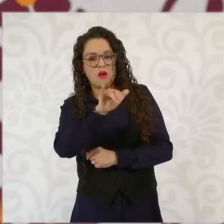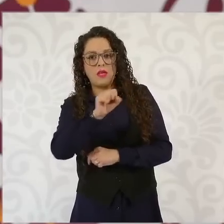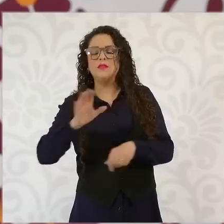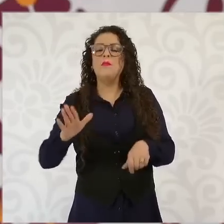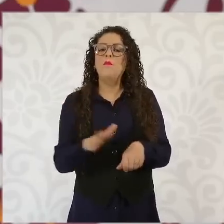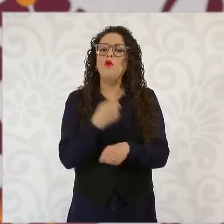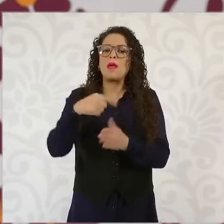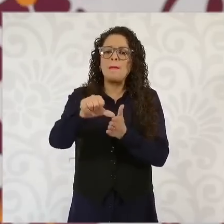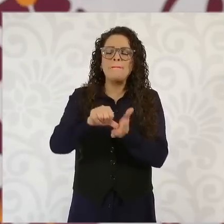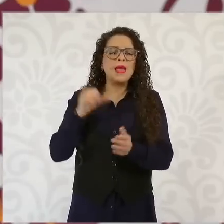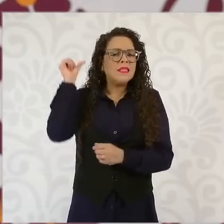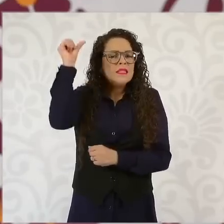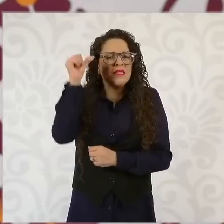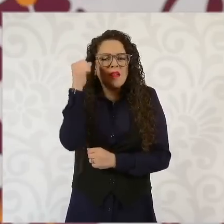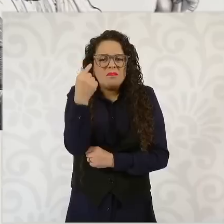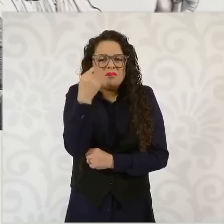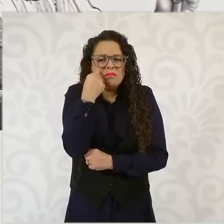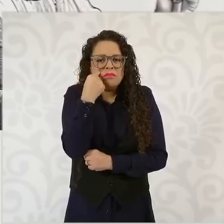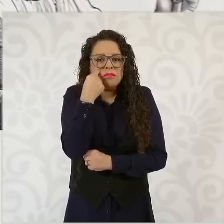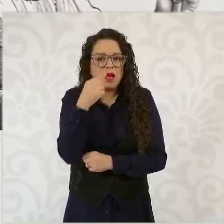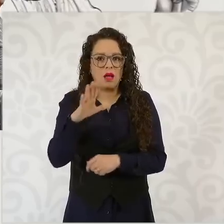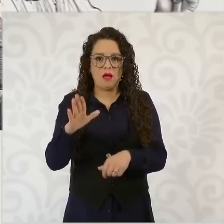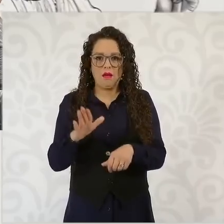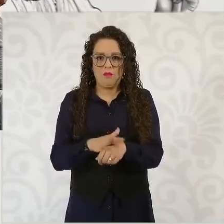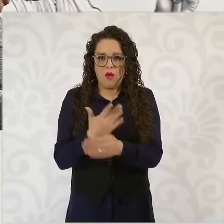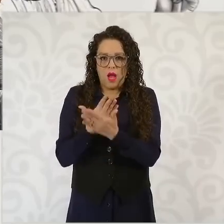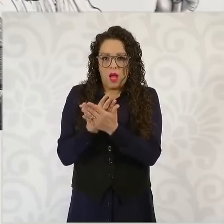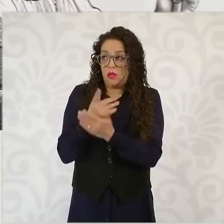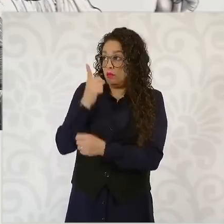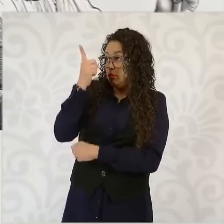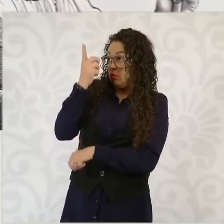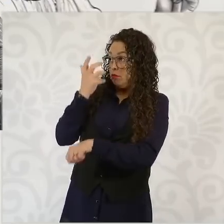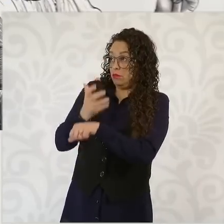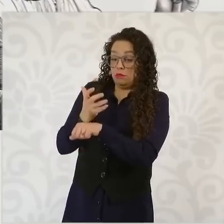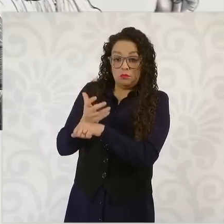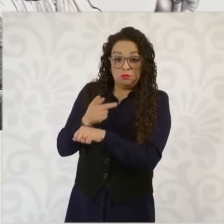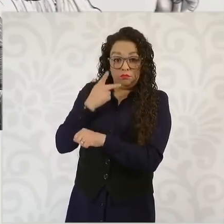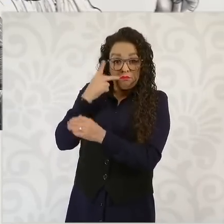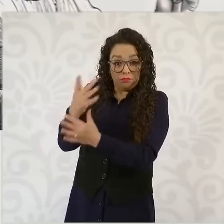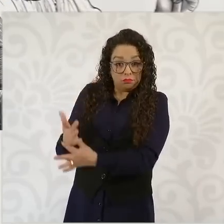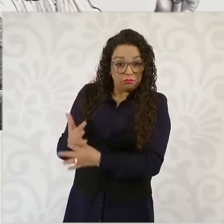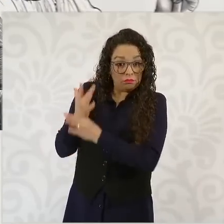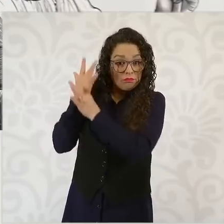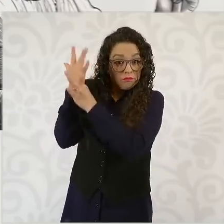porque todo el mundo está esperando que se va a presentar el 2 de abril A qué vamos a llegar ya